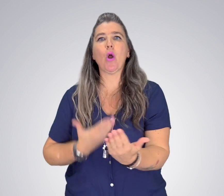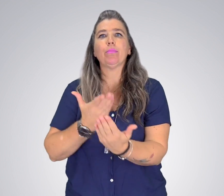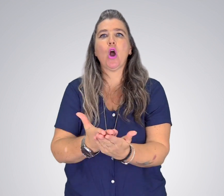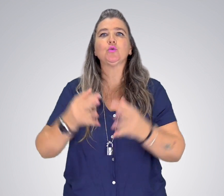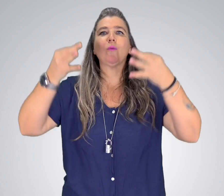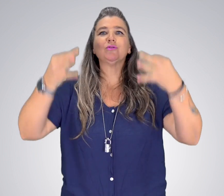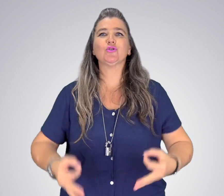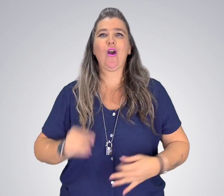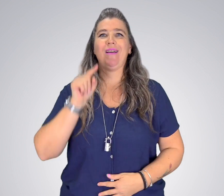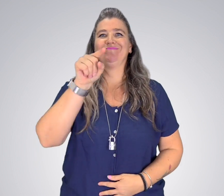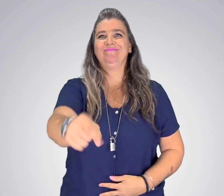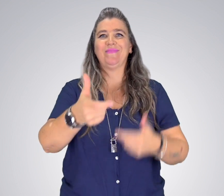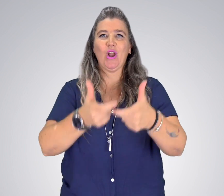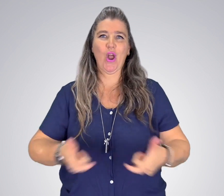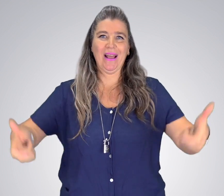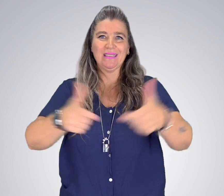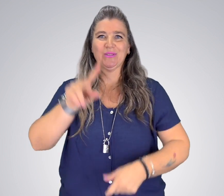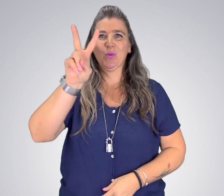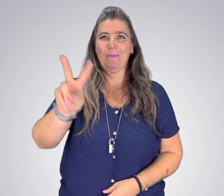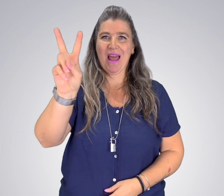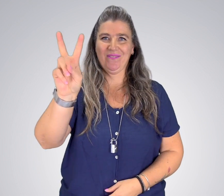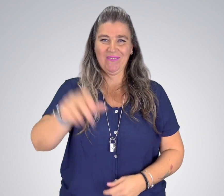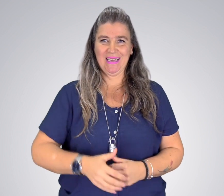diverrà la proposta ufficiale da presentare al Congresso Nazionale del 2020.